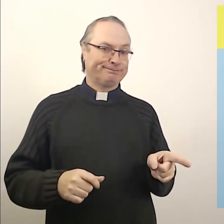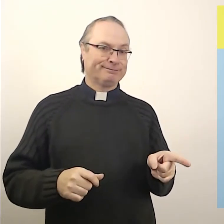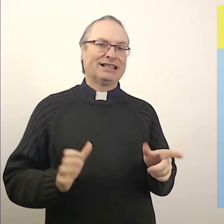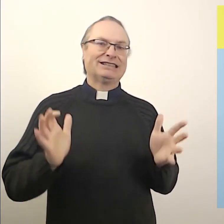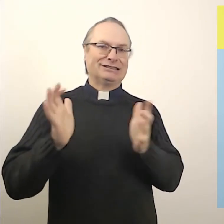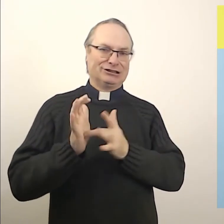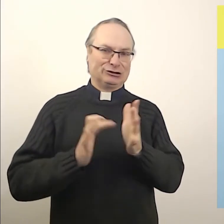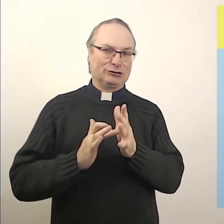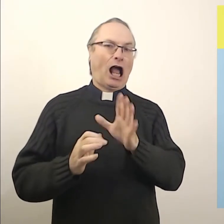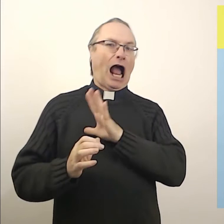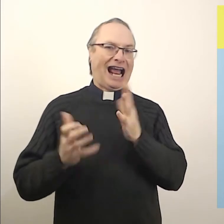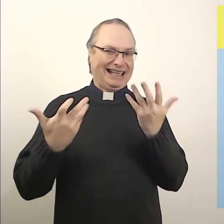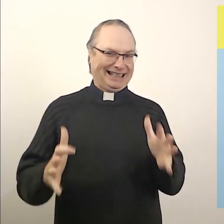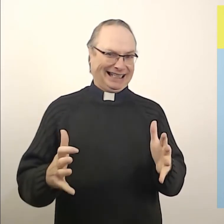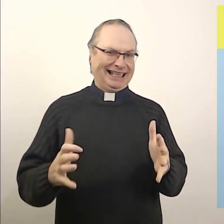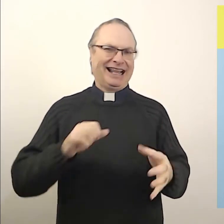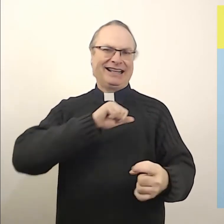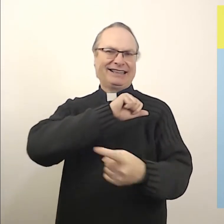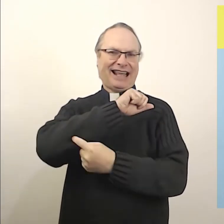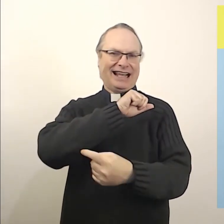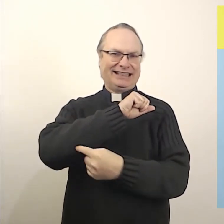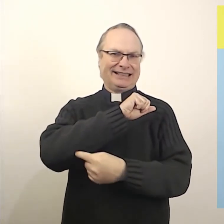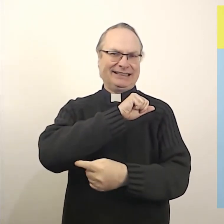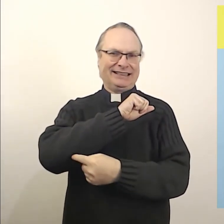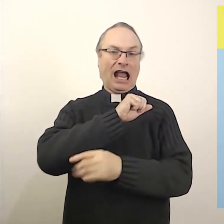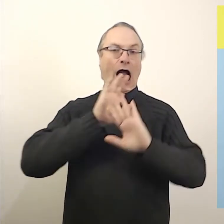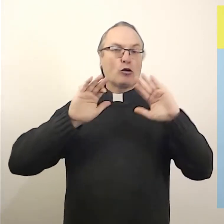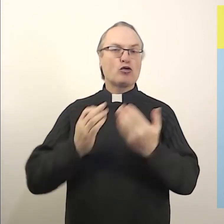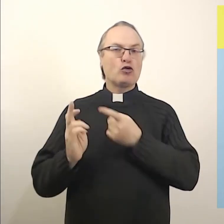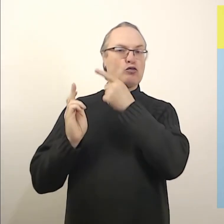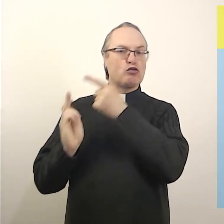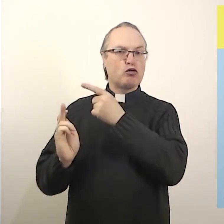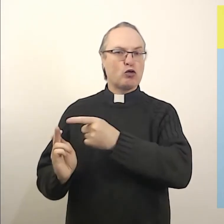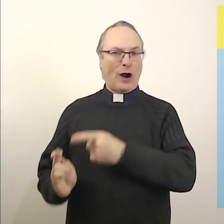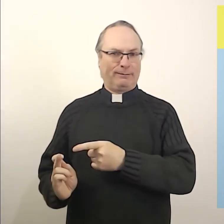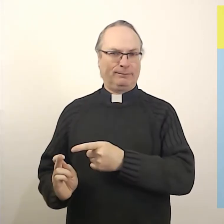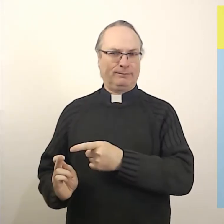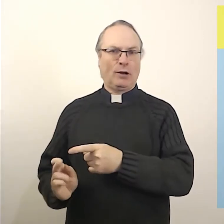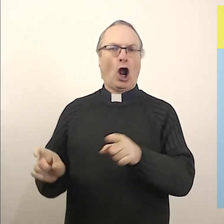Jésus a été tenté en tout point